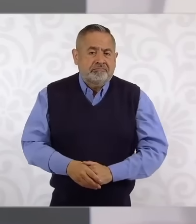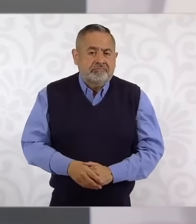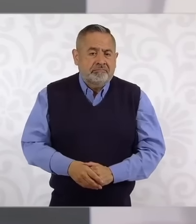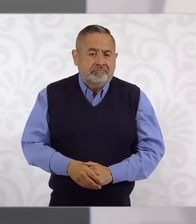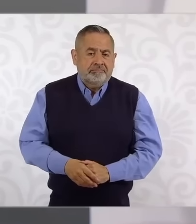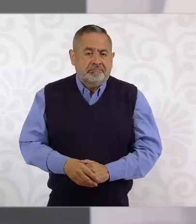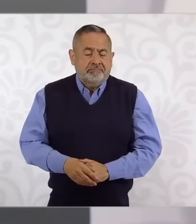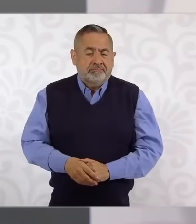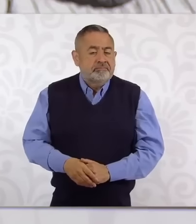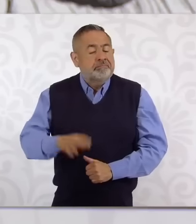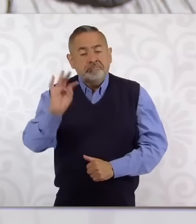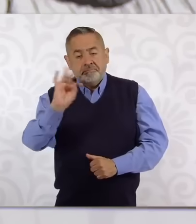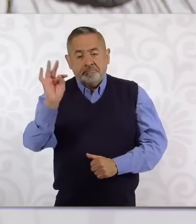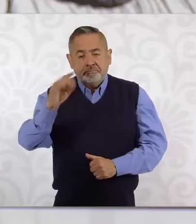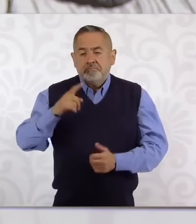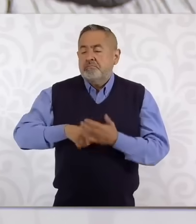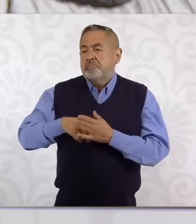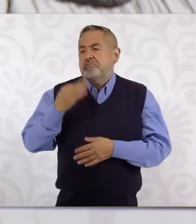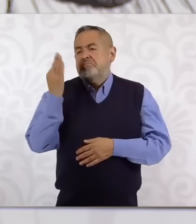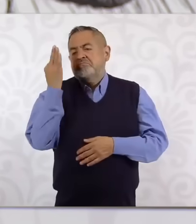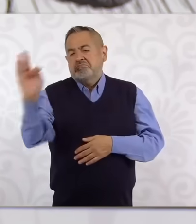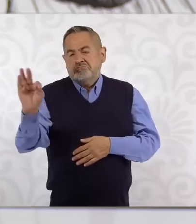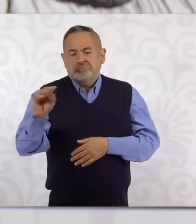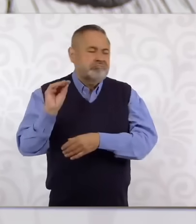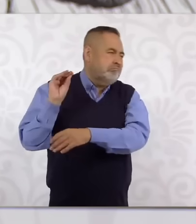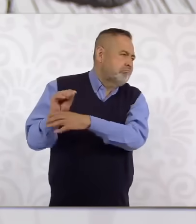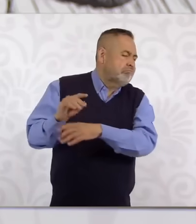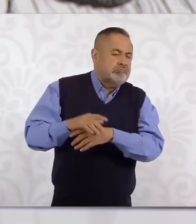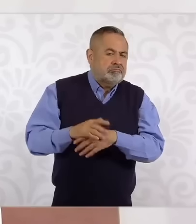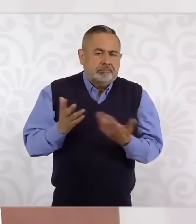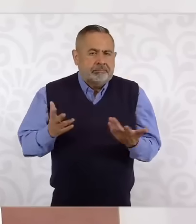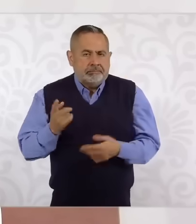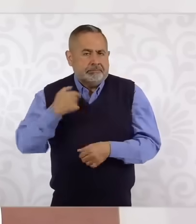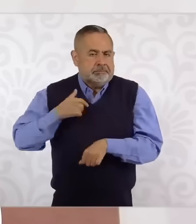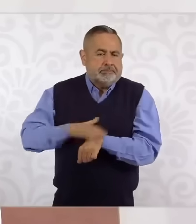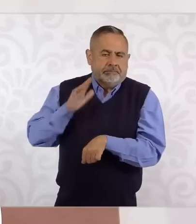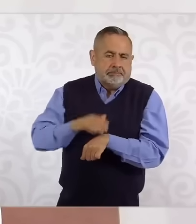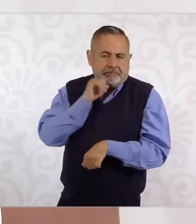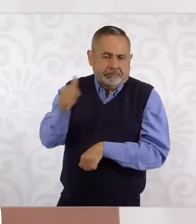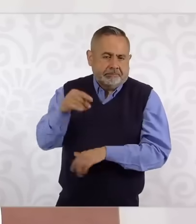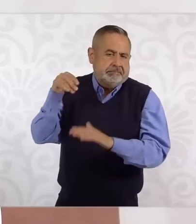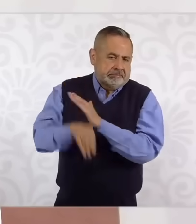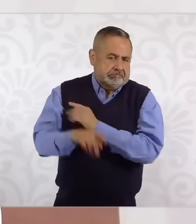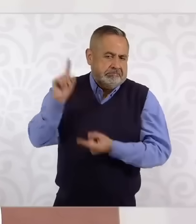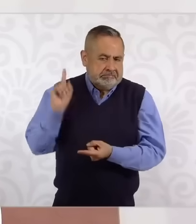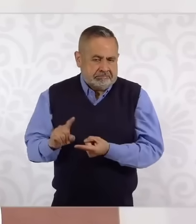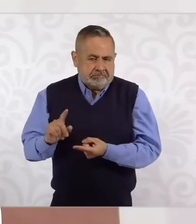Si hubiéramos traicionado nuestro pensamiento, pues no tendríamos esa aprobación. Si hubiéramos